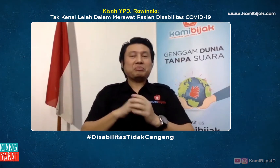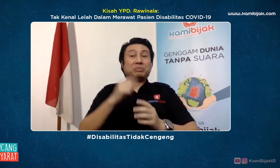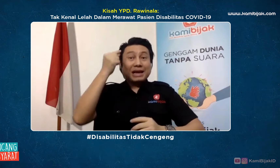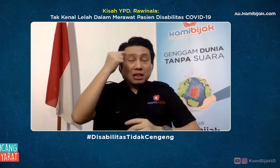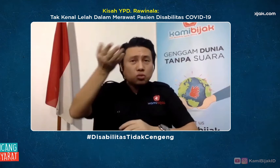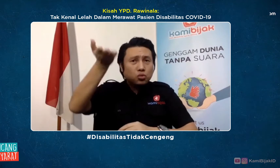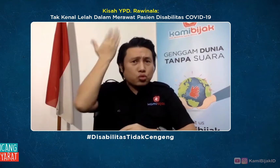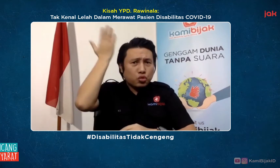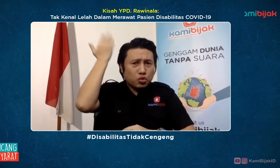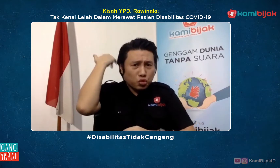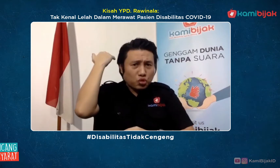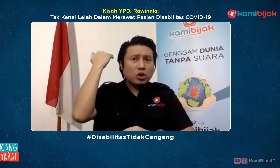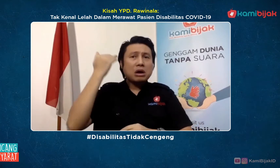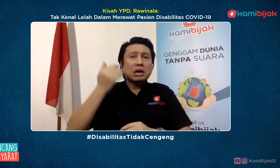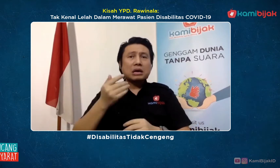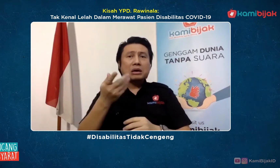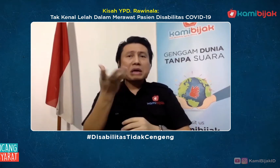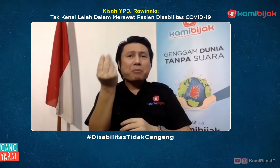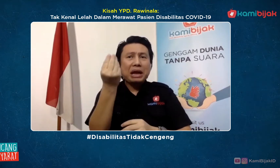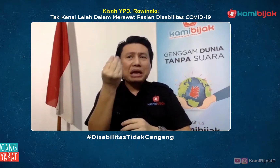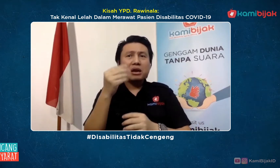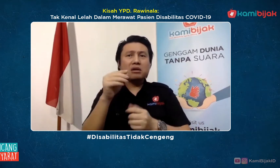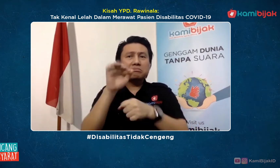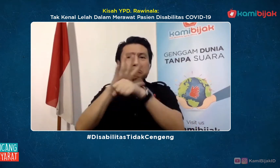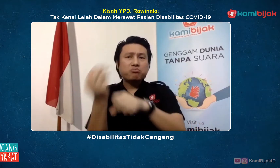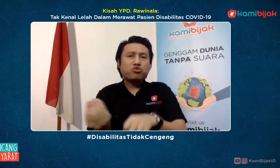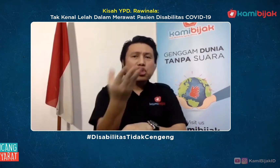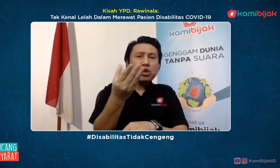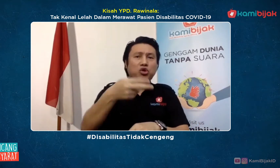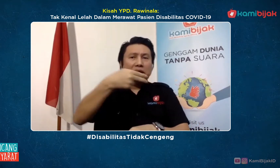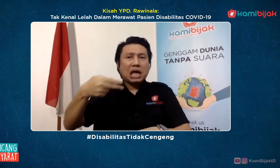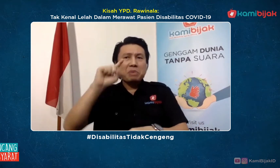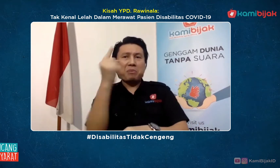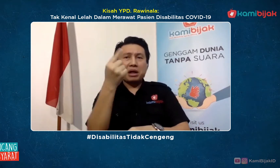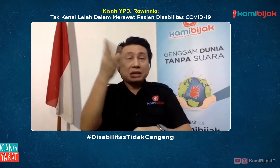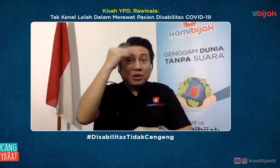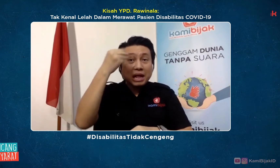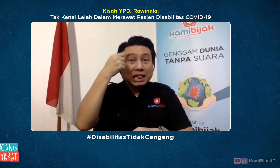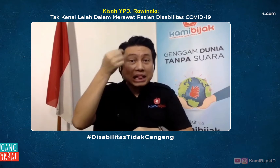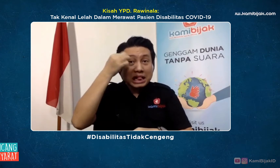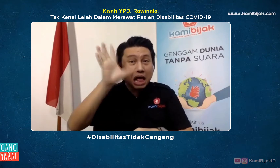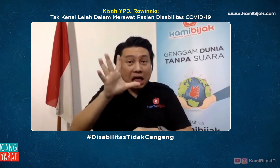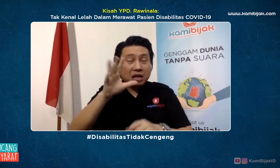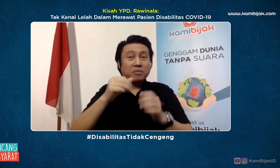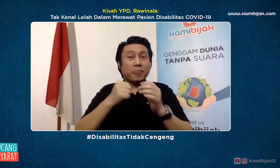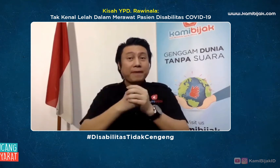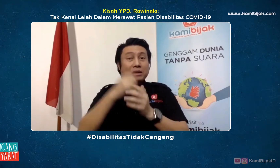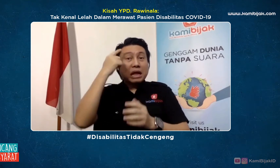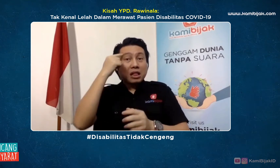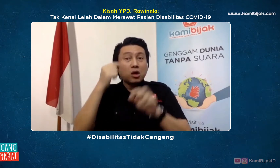Masih ingat, kapan muncul kasus pertama di Indonesia?